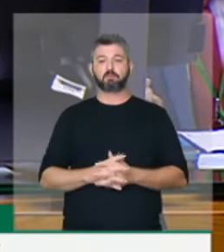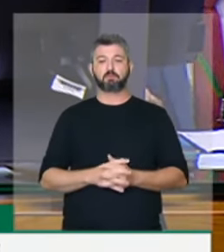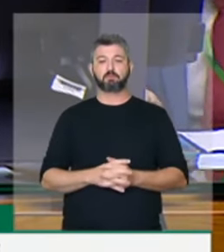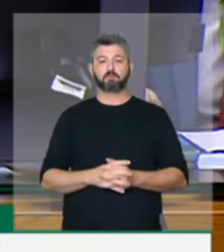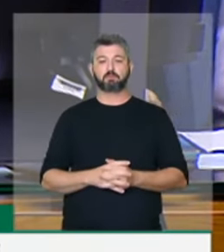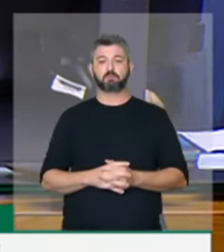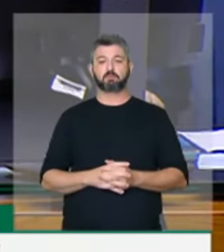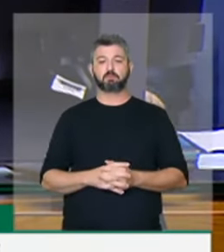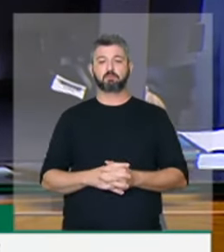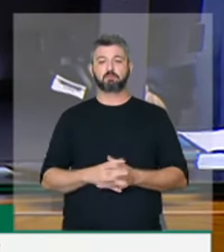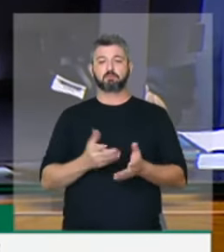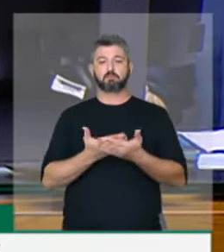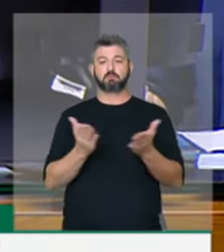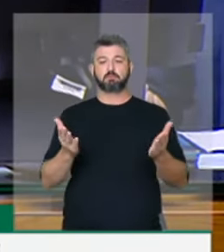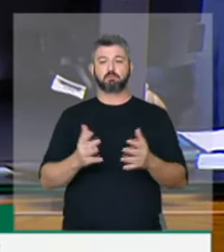REJEITADO. DESTAQUE DE BANCADA